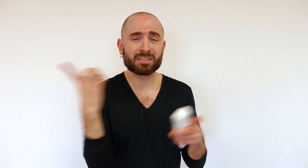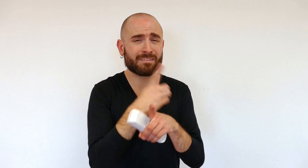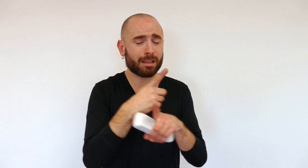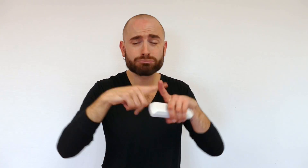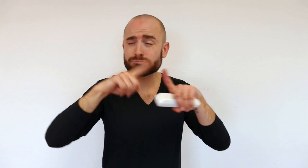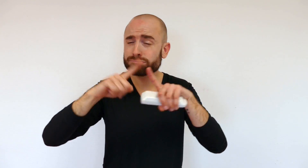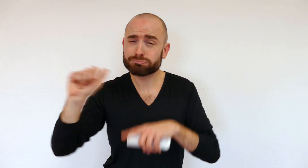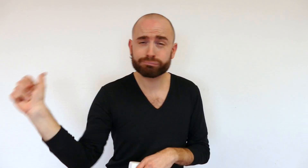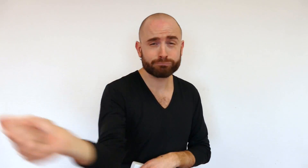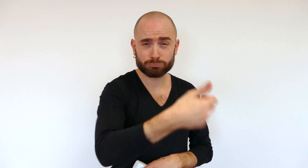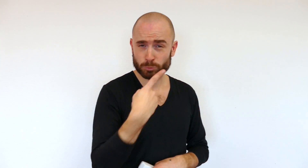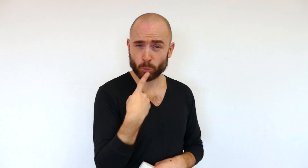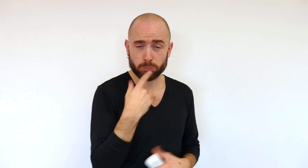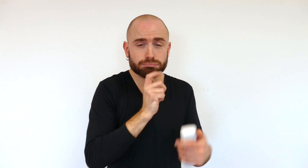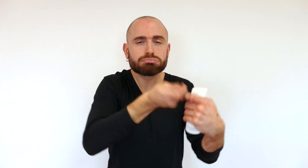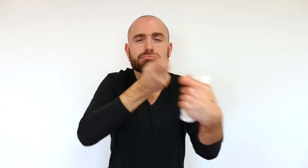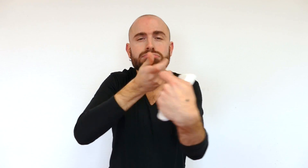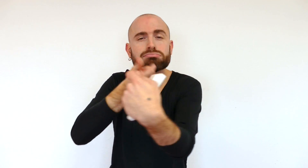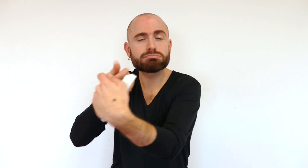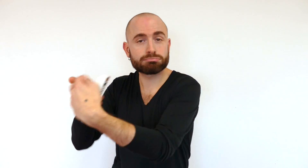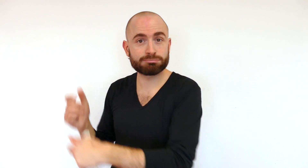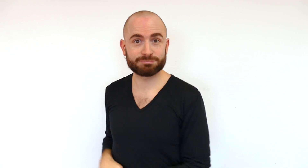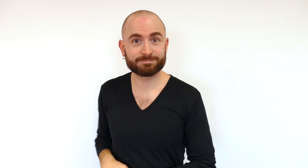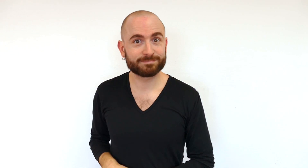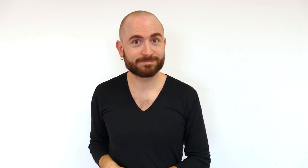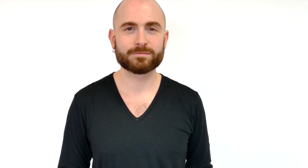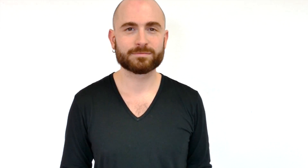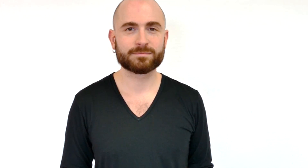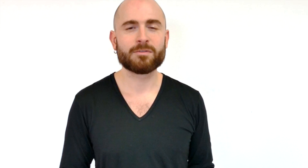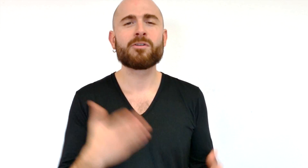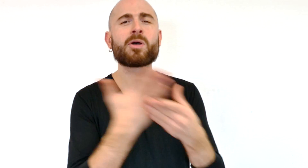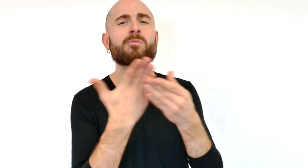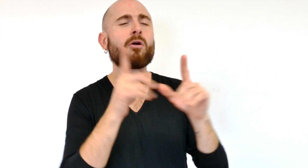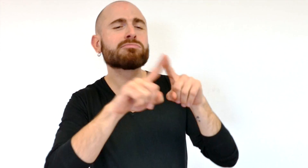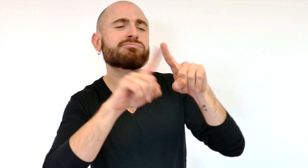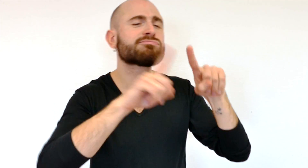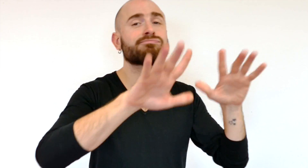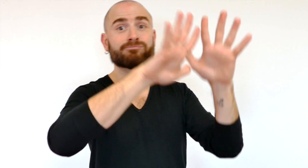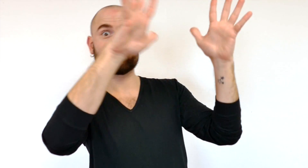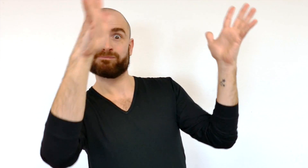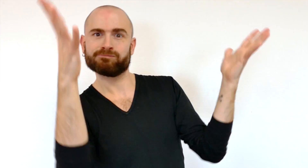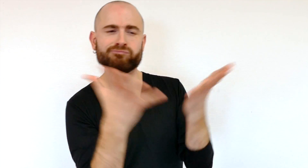des dvd pour tous les goûts. Parmi tous ces documents,